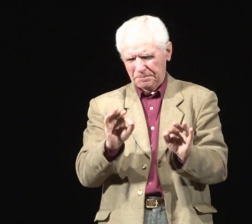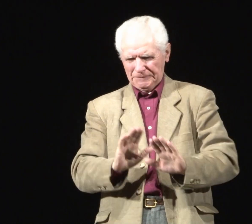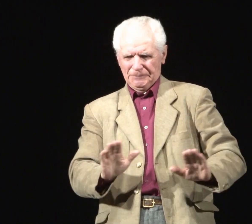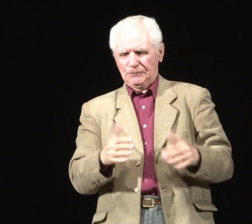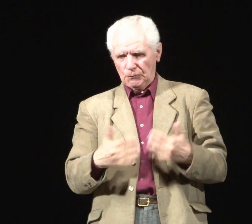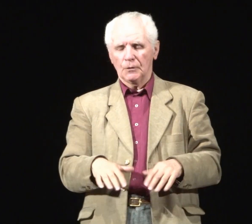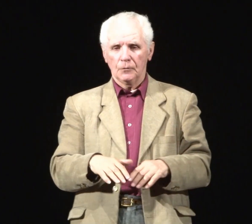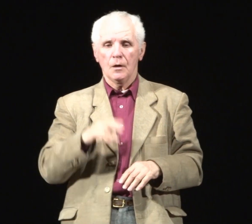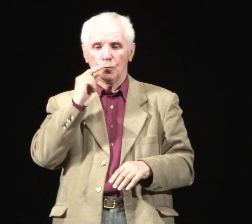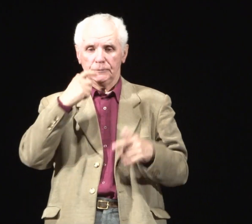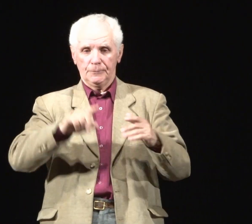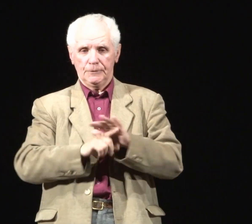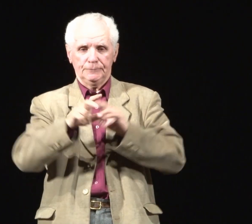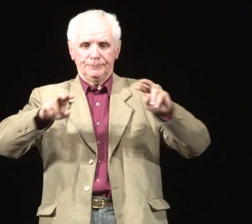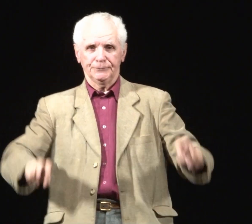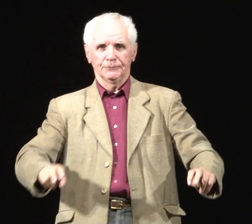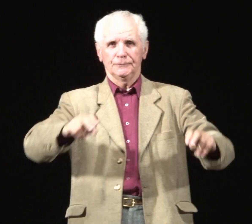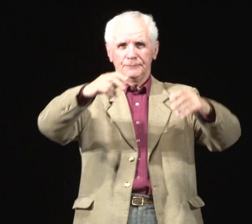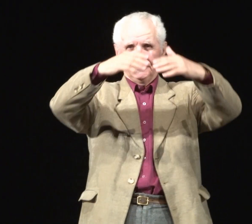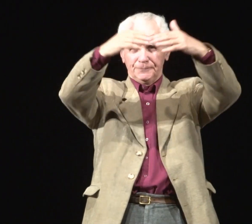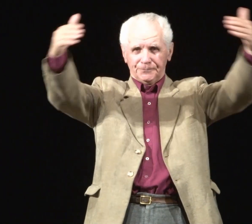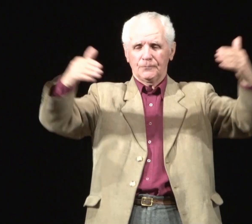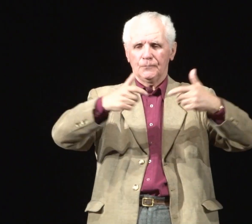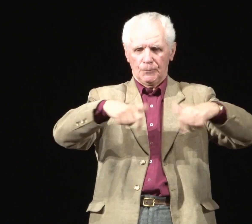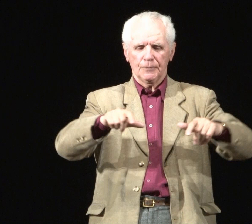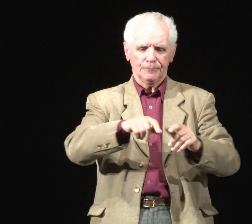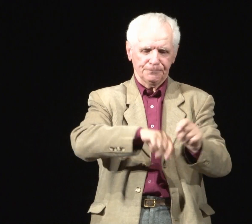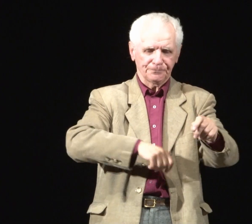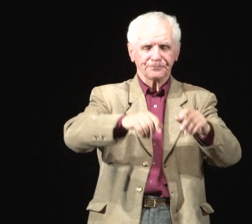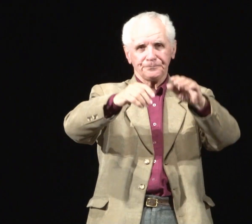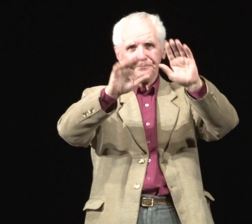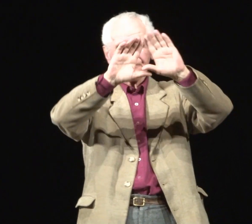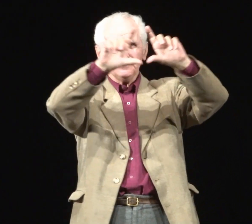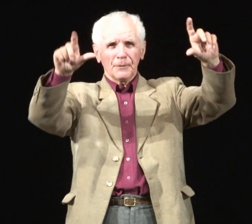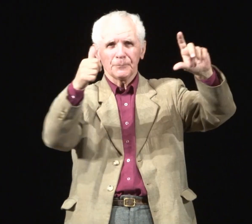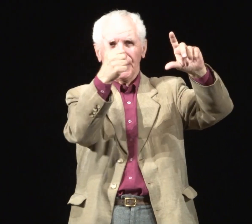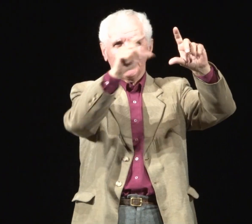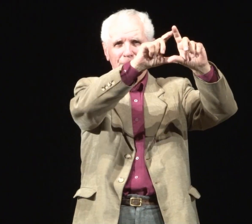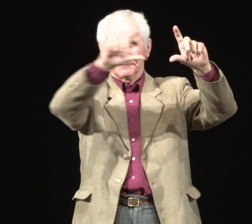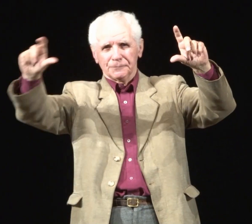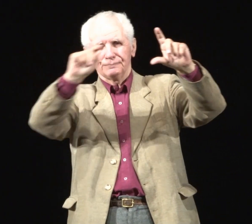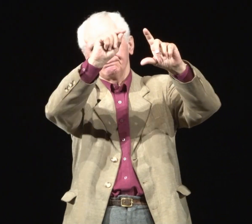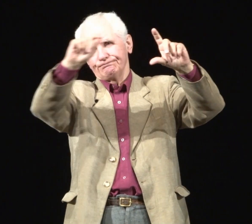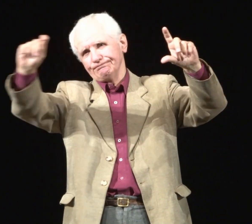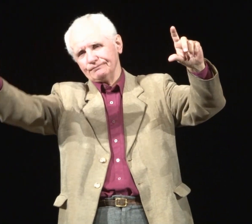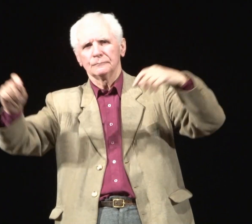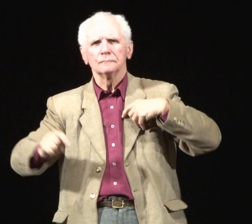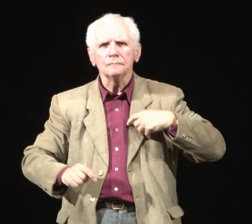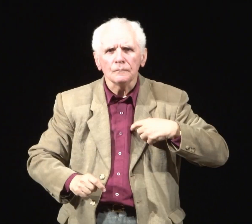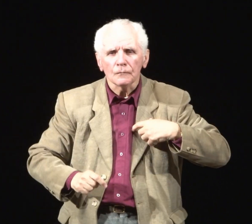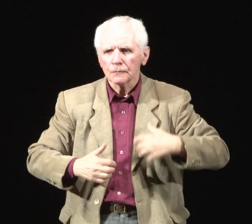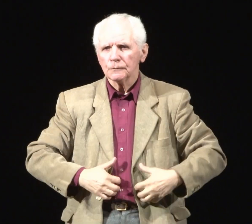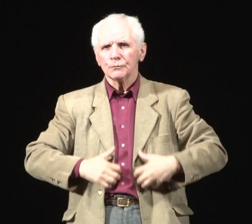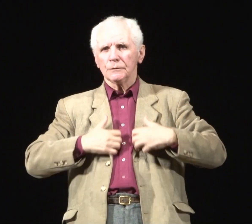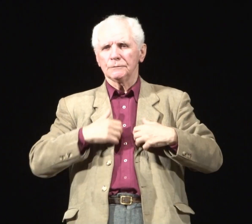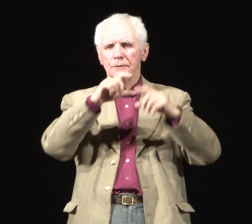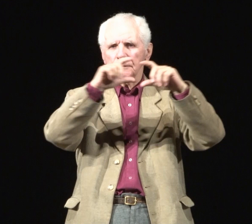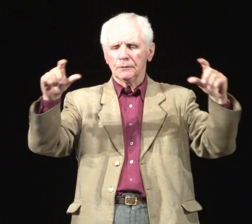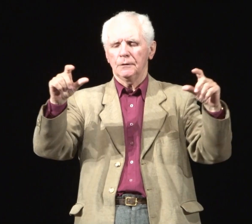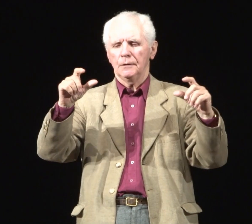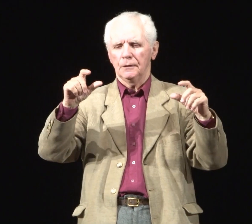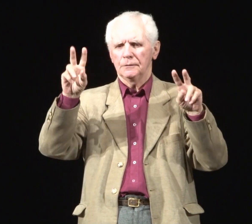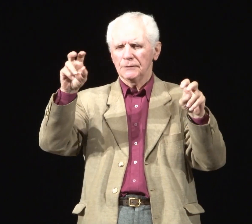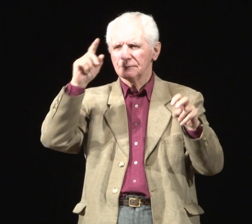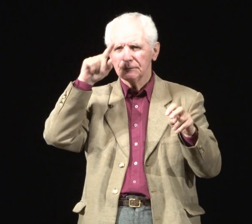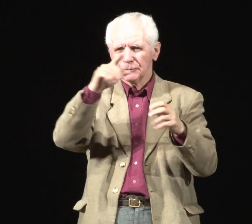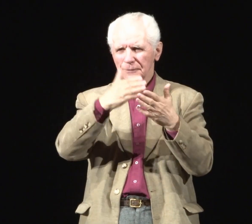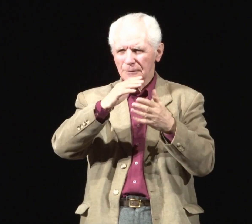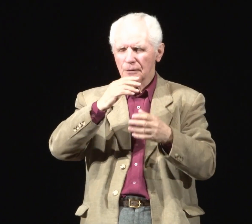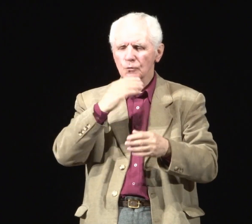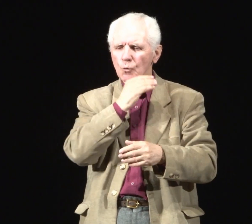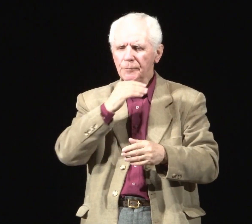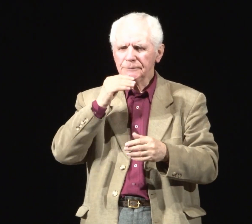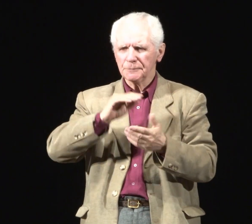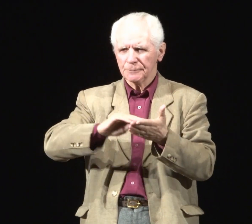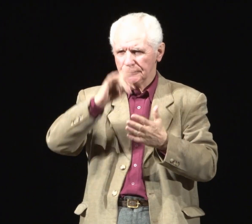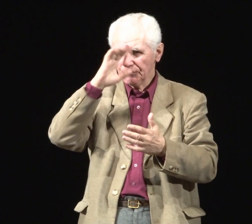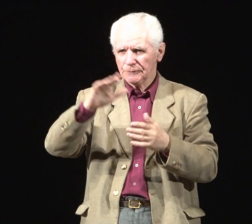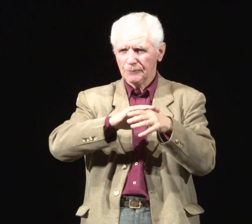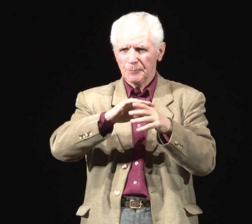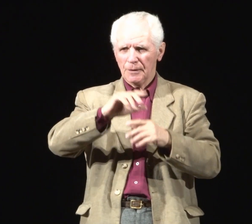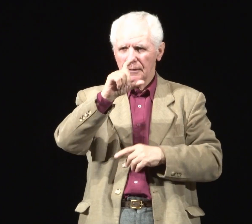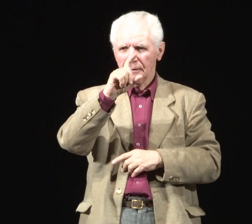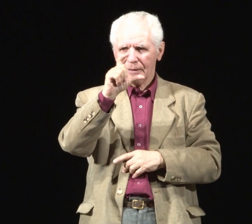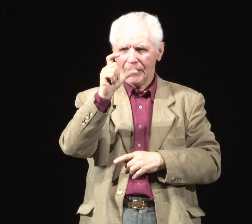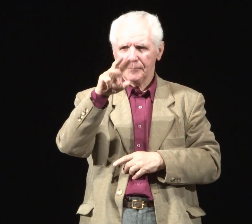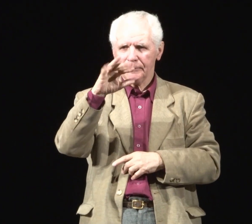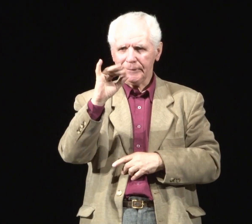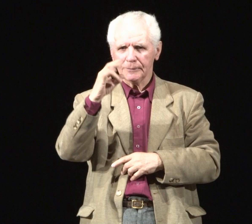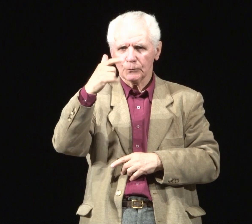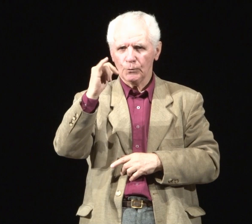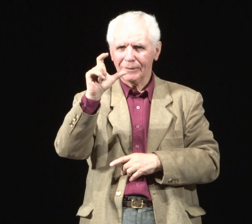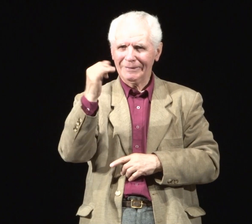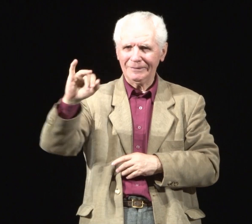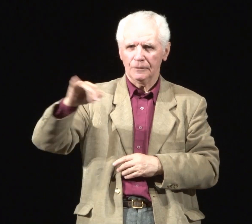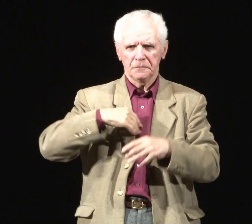Начался экзамен. Смотрю, первое задание - Хэмингуэй, а в то время фамилия эта была мне незнакома. Испугался